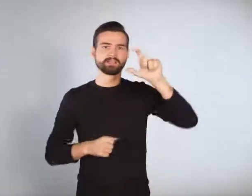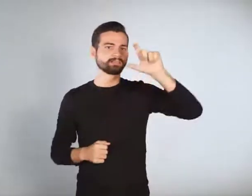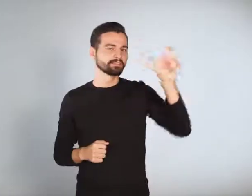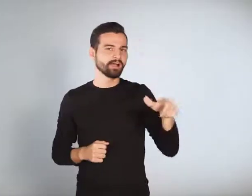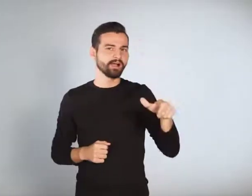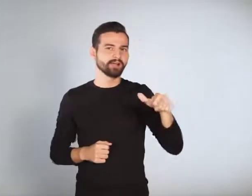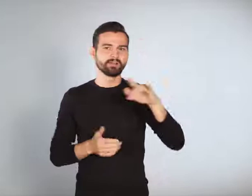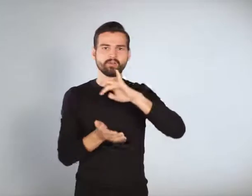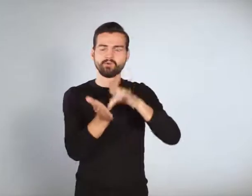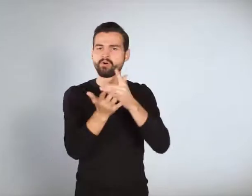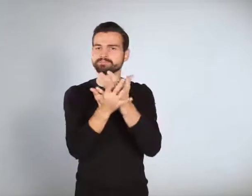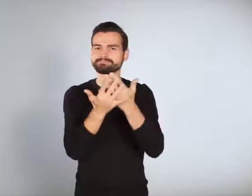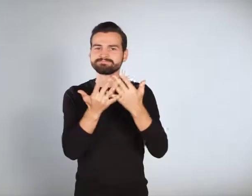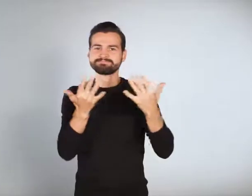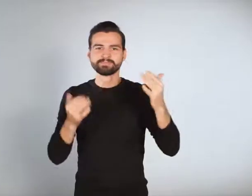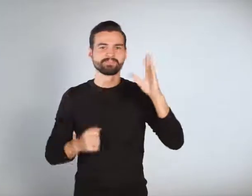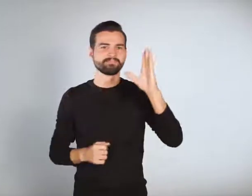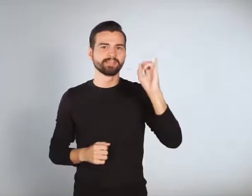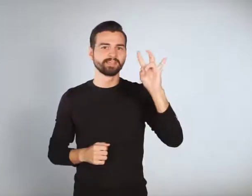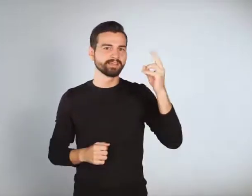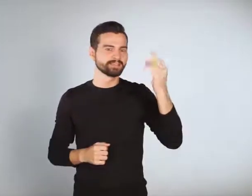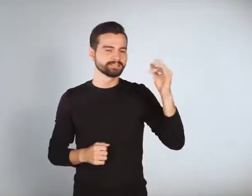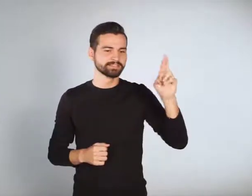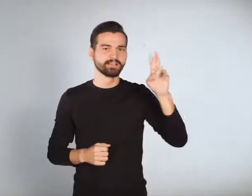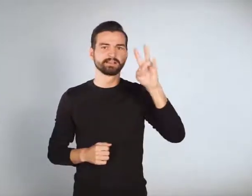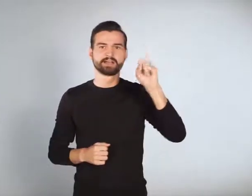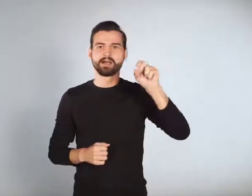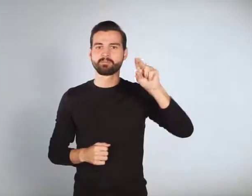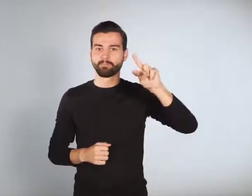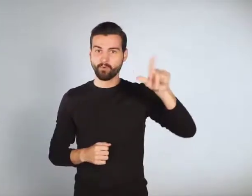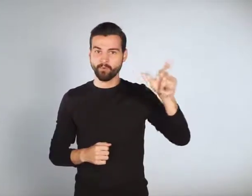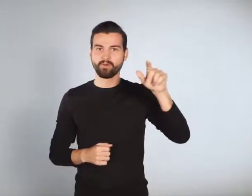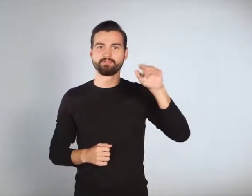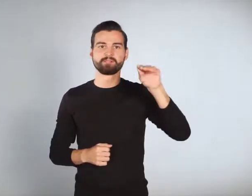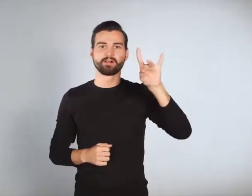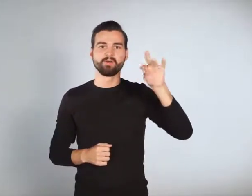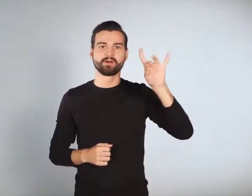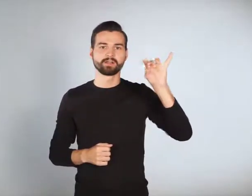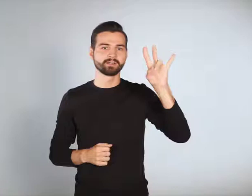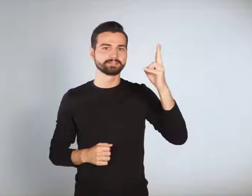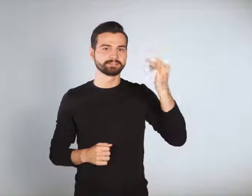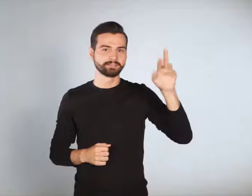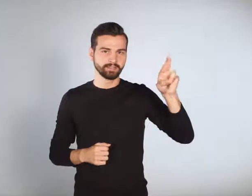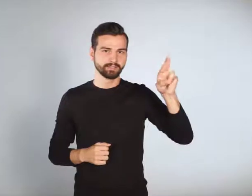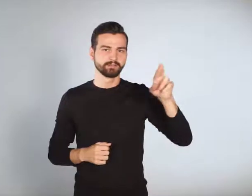Венеции, Неаполе, Флоренции,